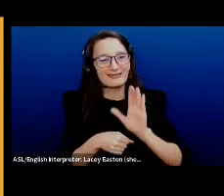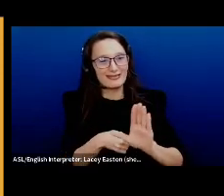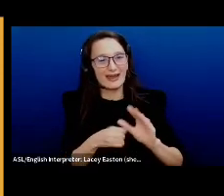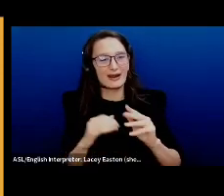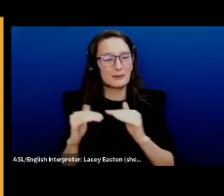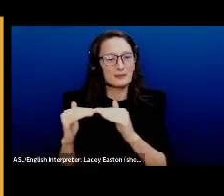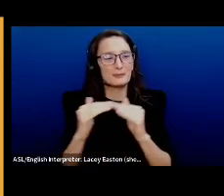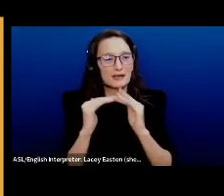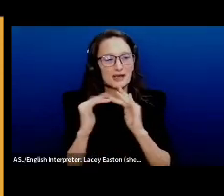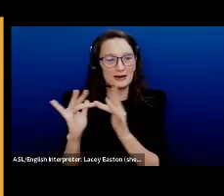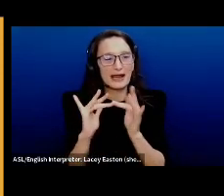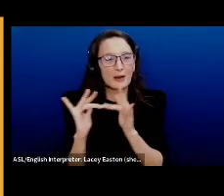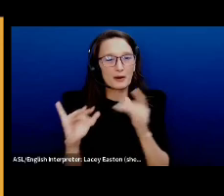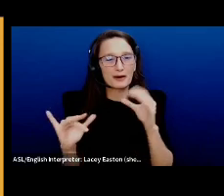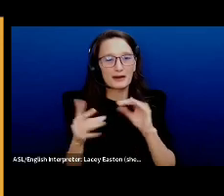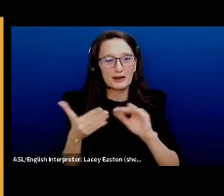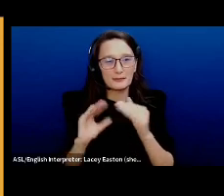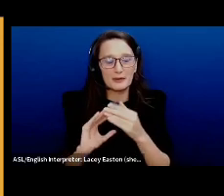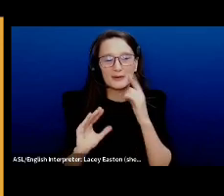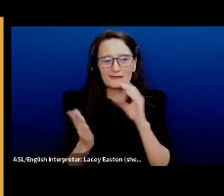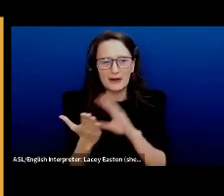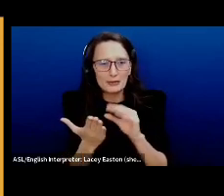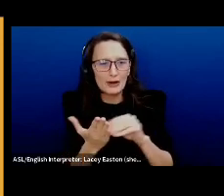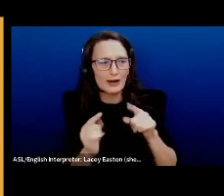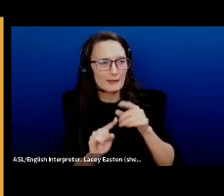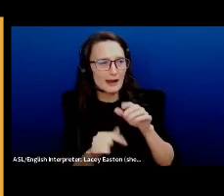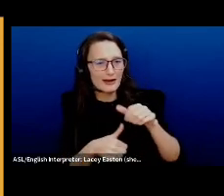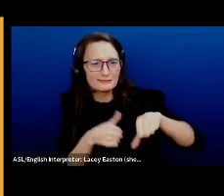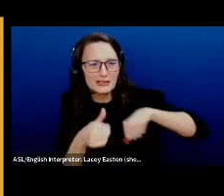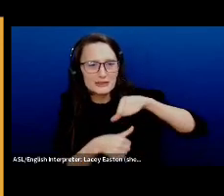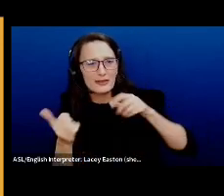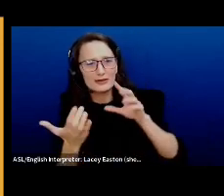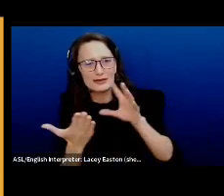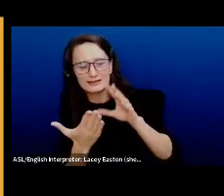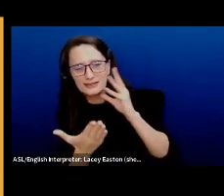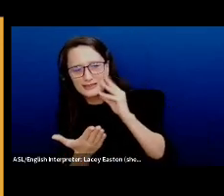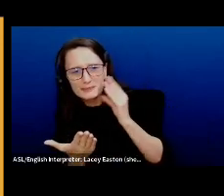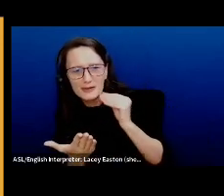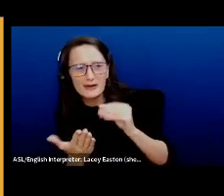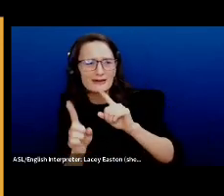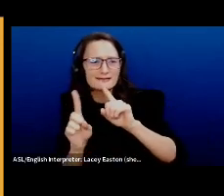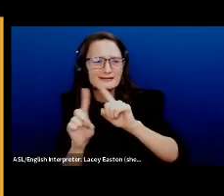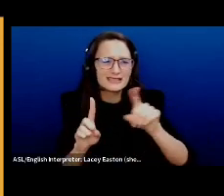las experiencias de cada uno en los diferentes distritos, qué salió bien y